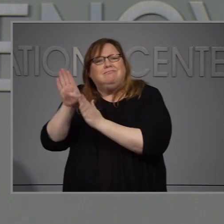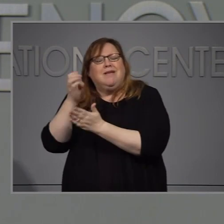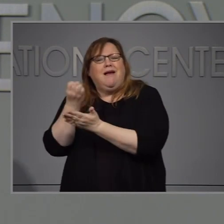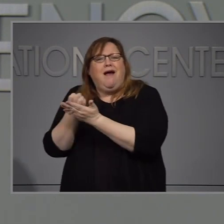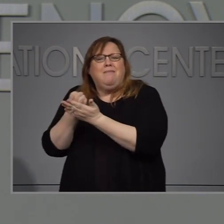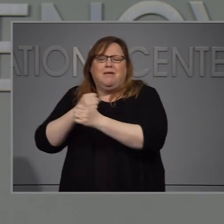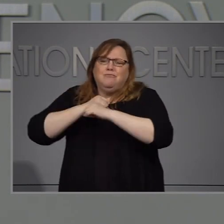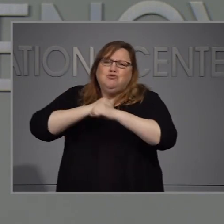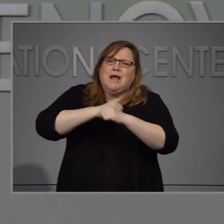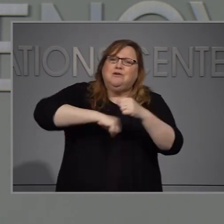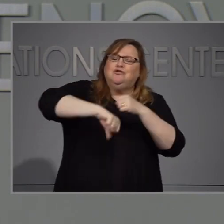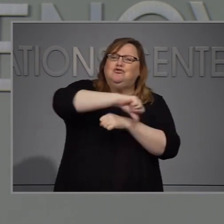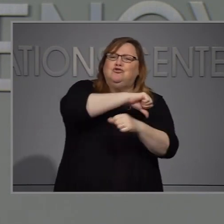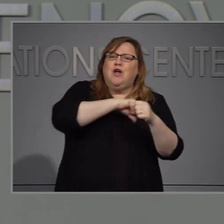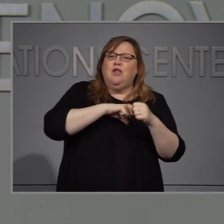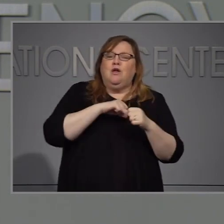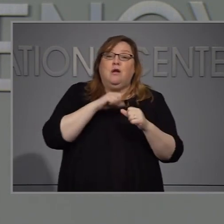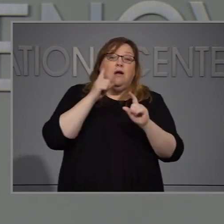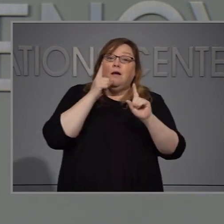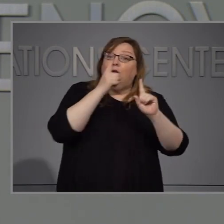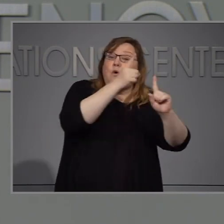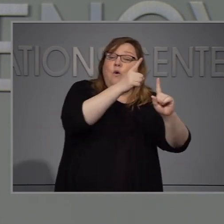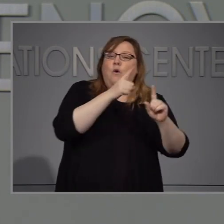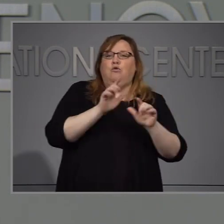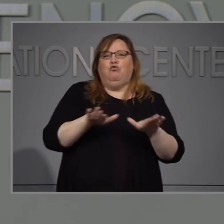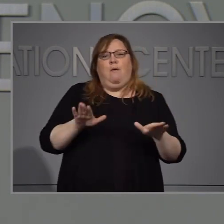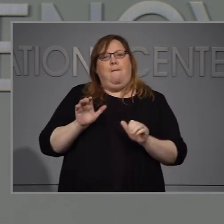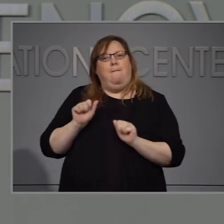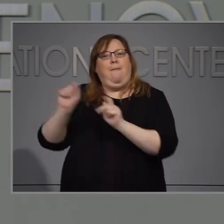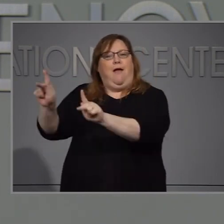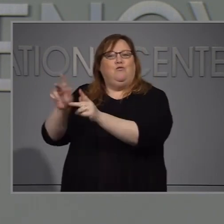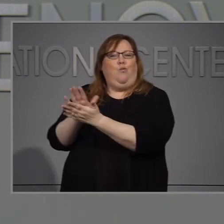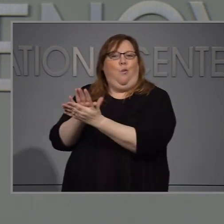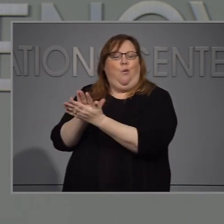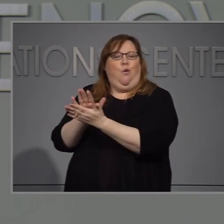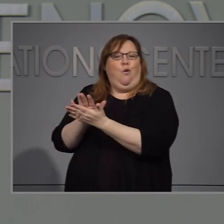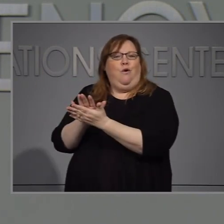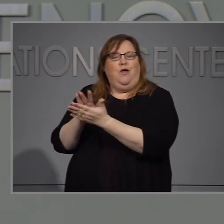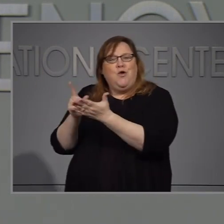regresar a la escuela, donde ellos podrán crece aprender y prosperar y con esto le voy a